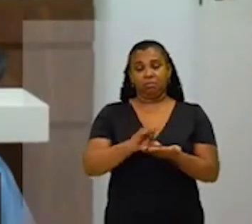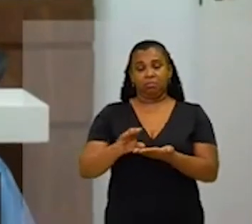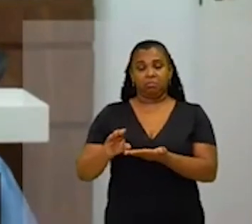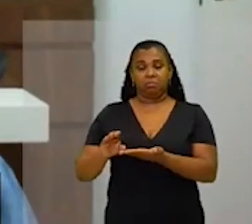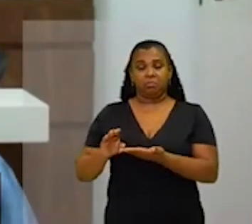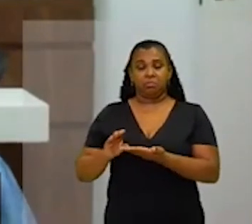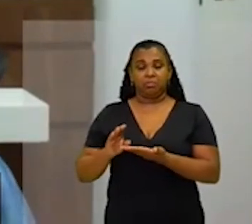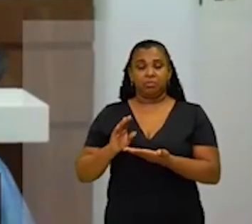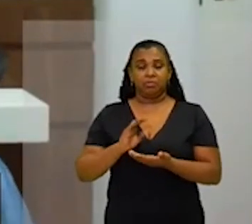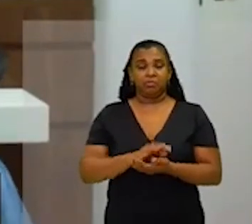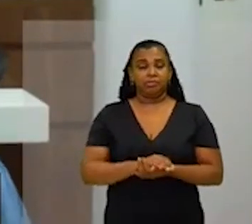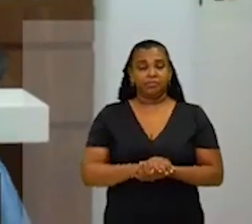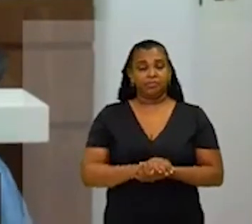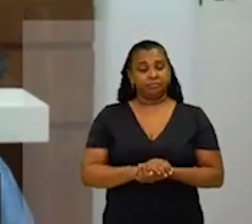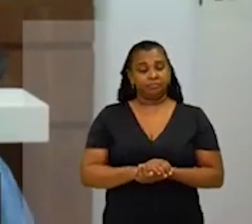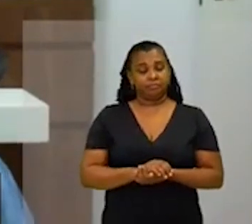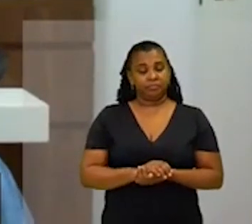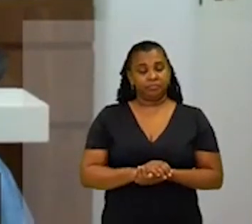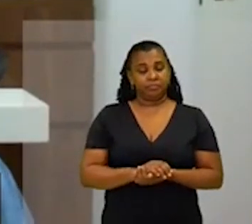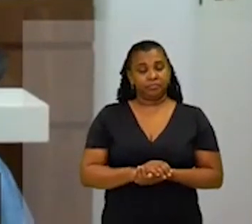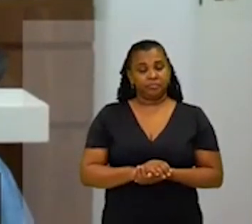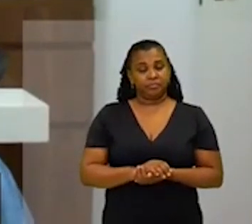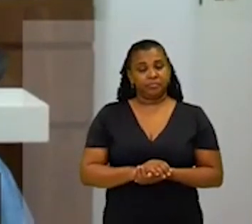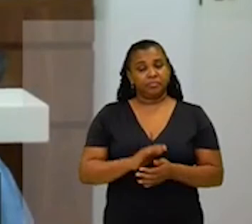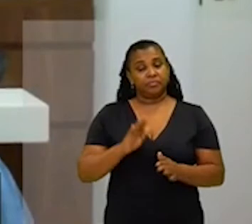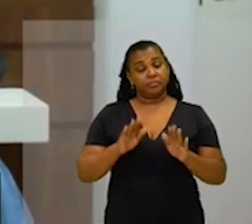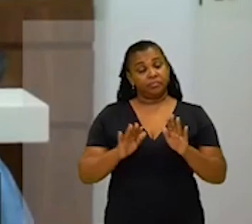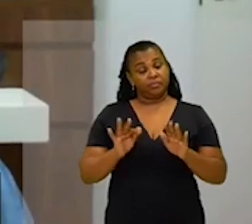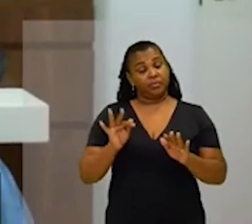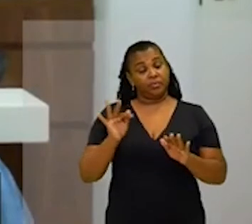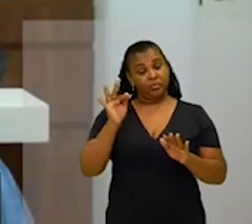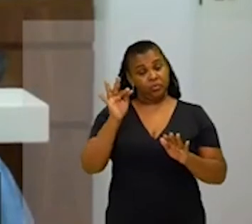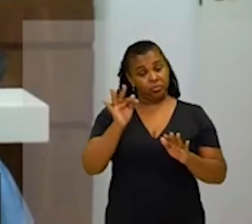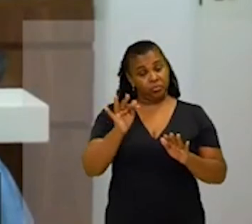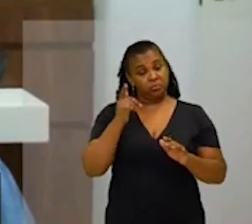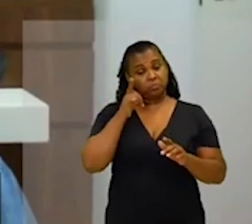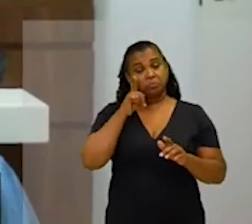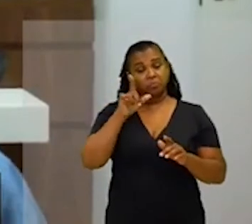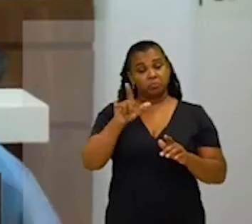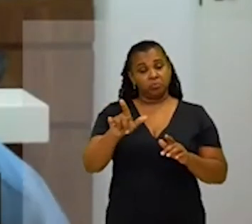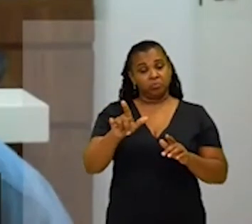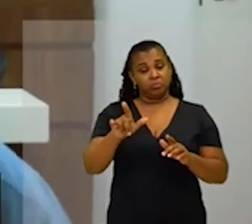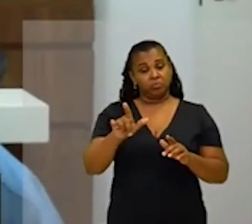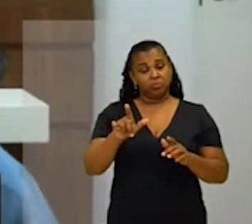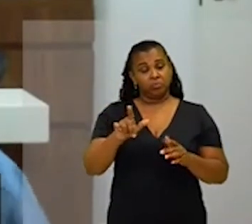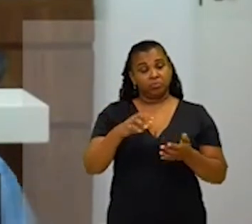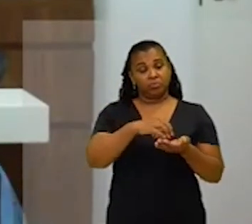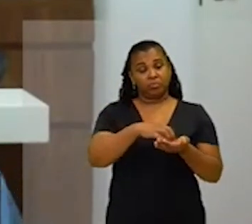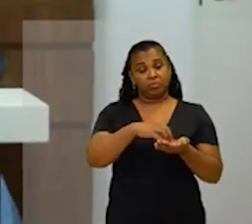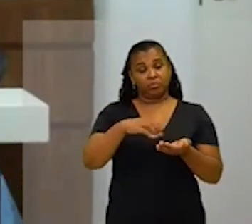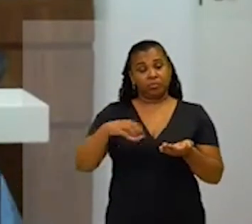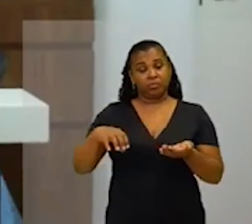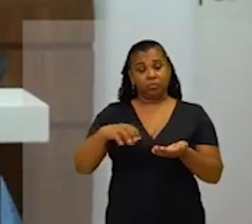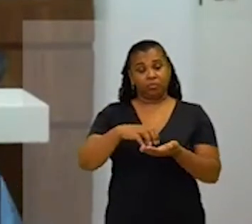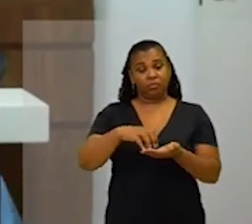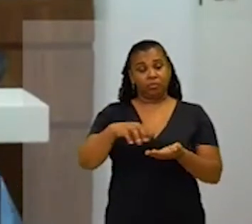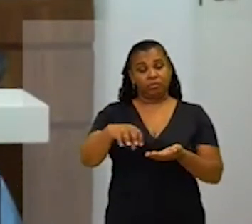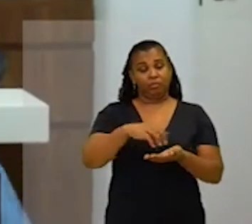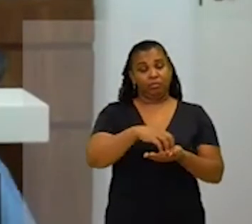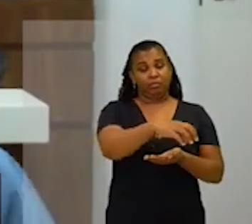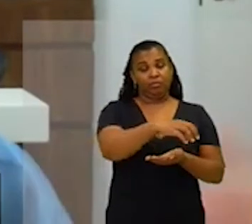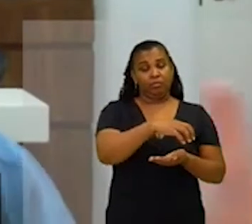e provavelmente produzimos um efeito de desconcentração rumo à candidatura de